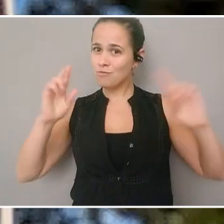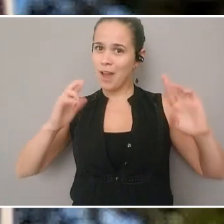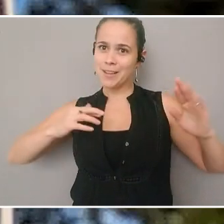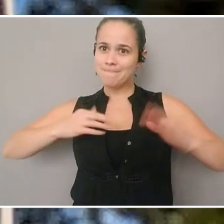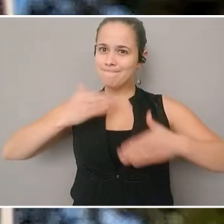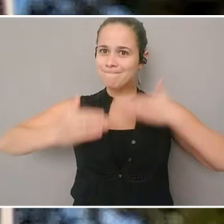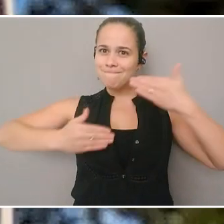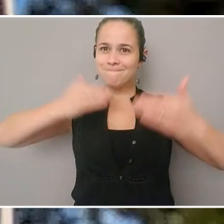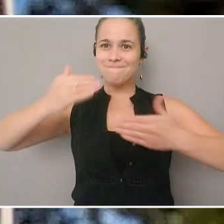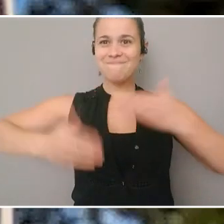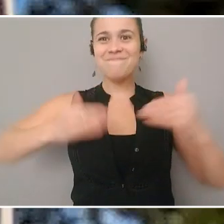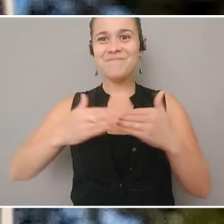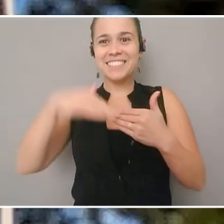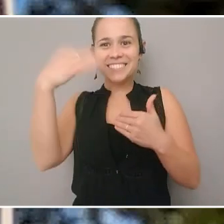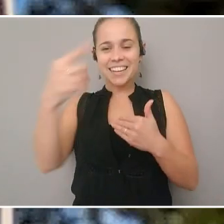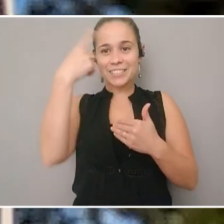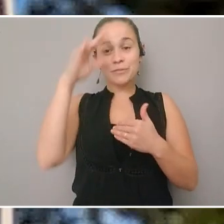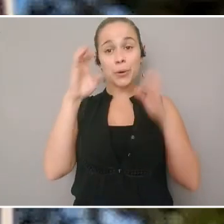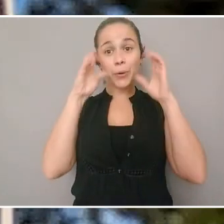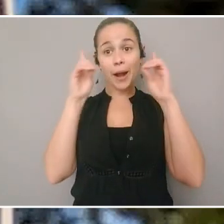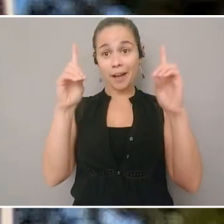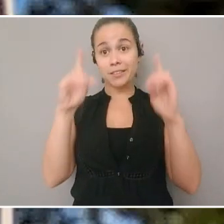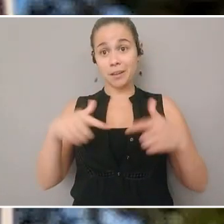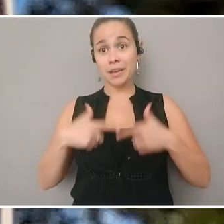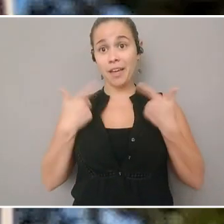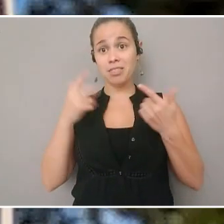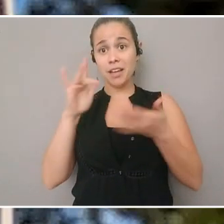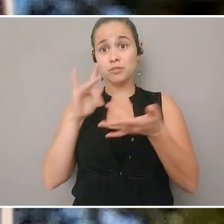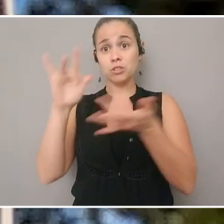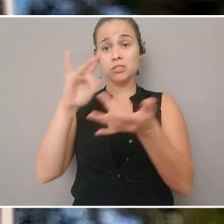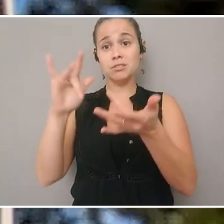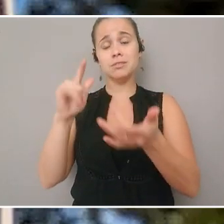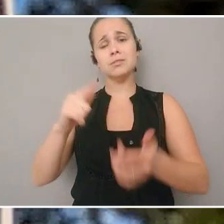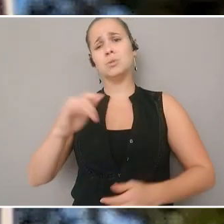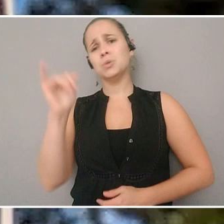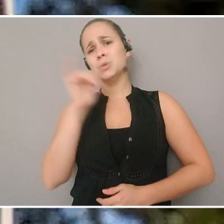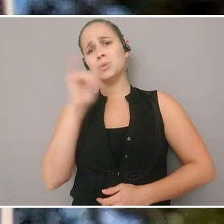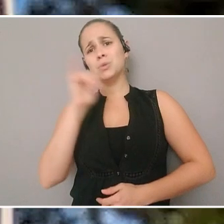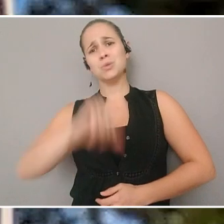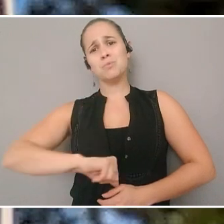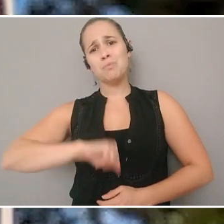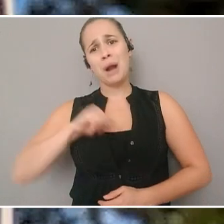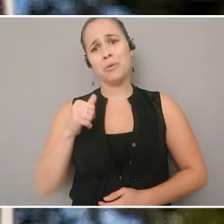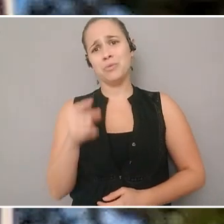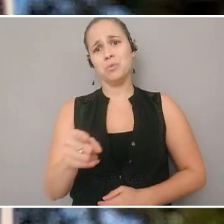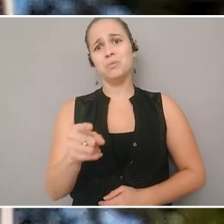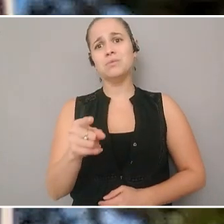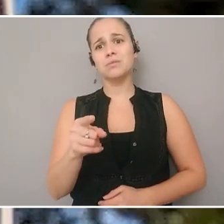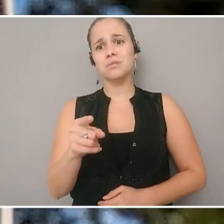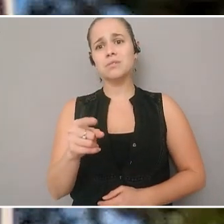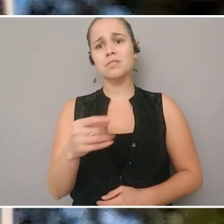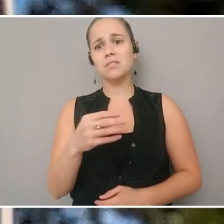pasos de sus viajes académicos y de la vida.